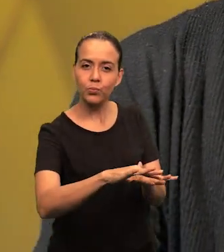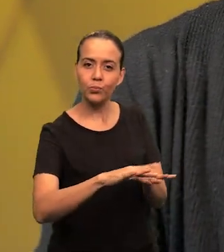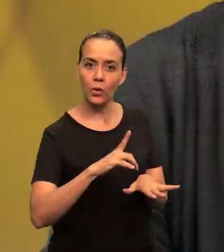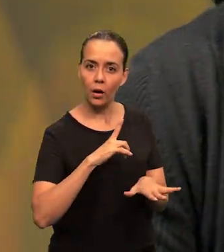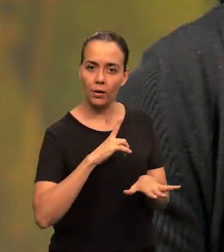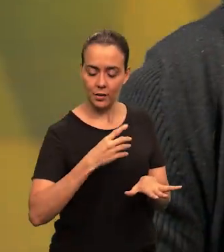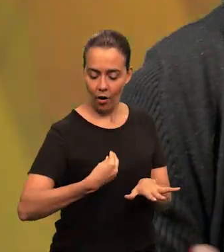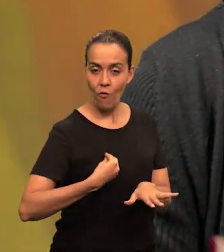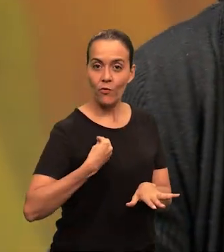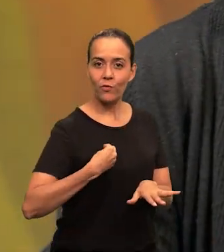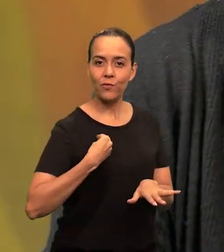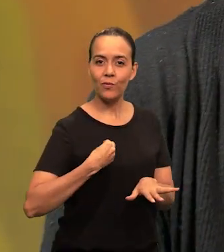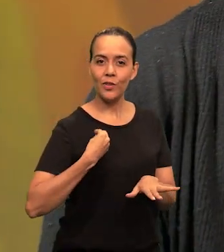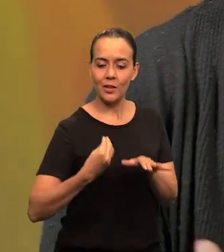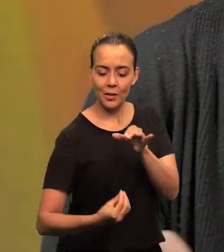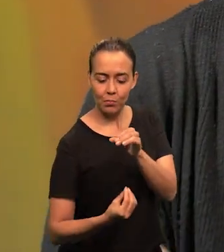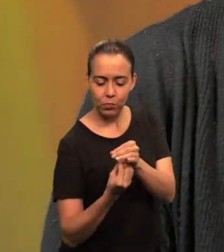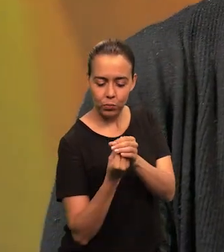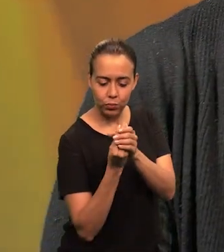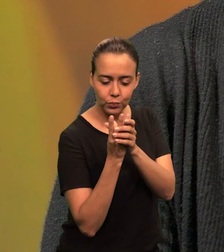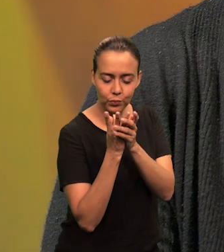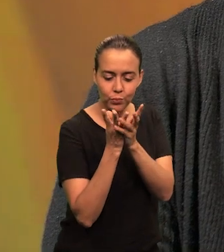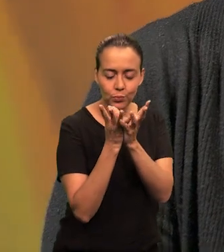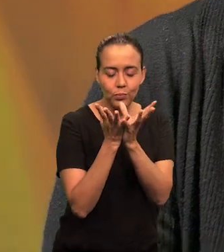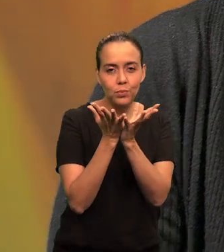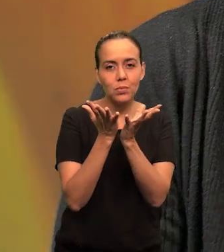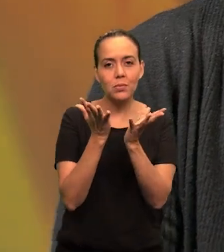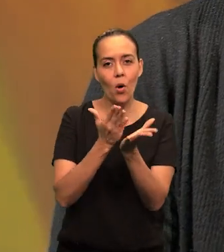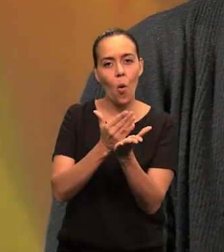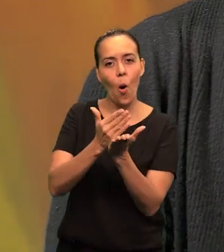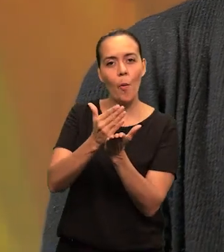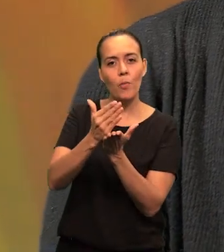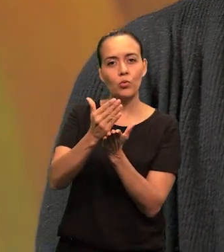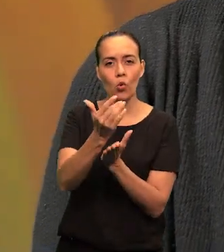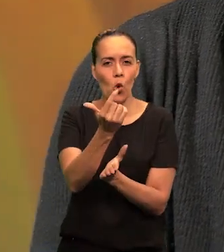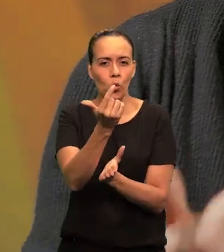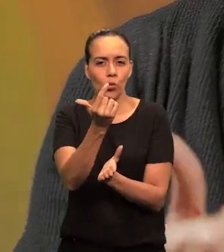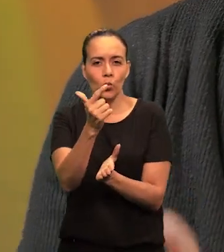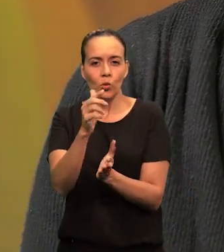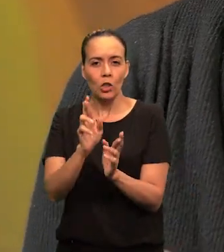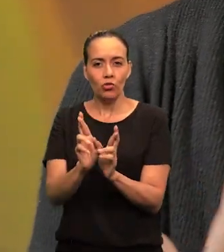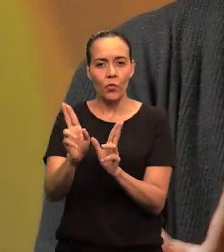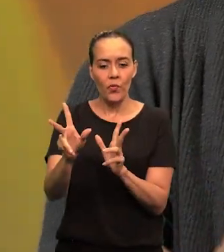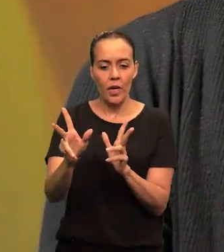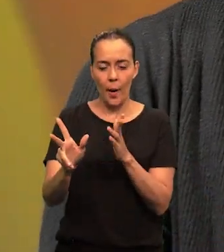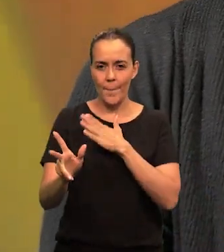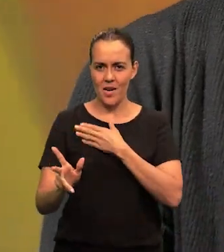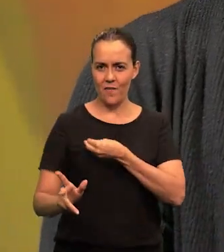Nós nascemos com a vida. Nós somos vida. Não há distinção entre mim e a vida.